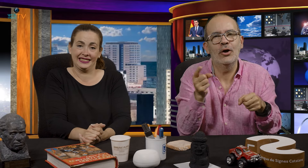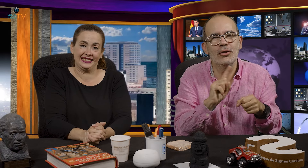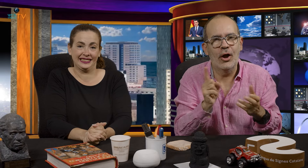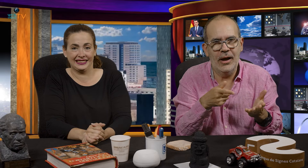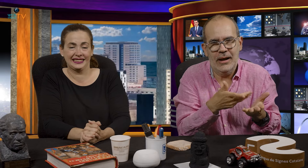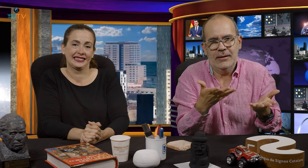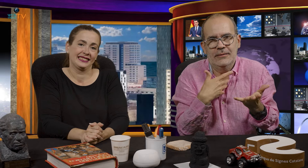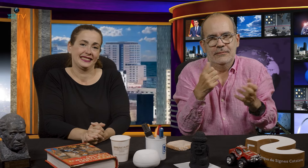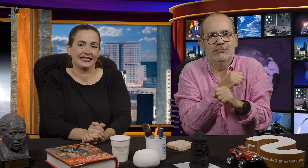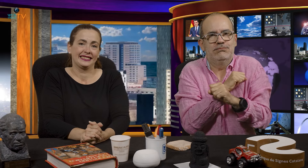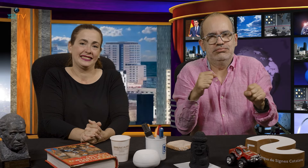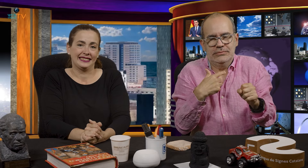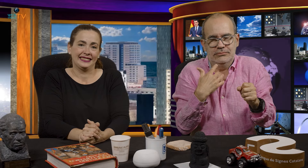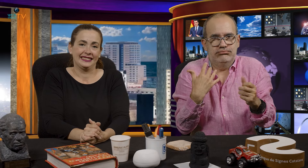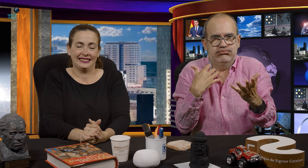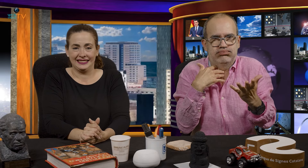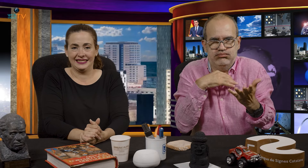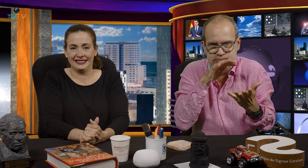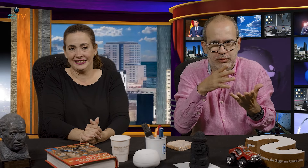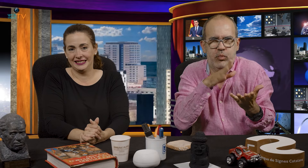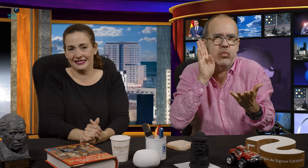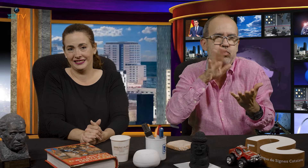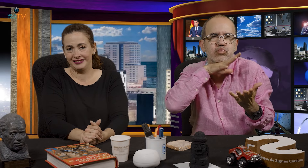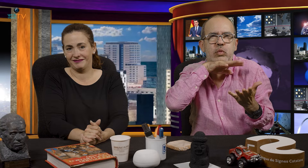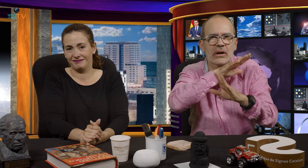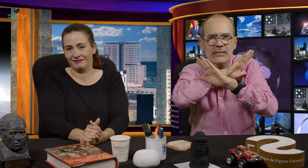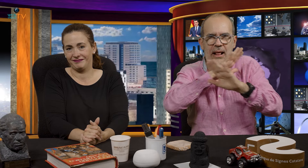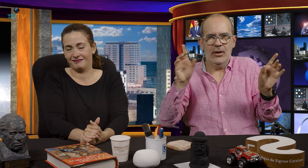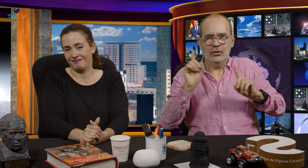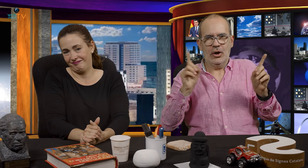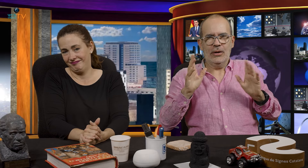Esto es imposible. Sería una brutalidad.